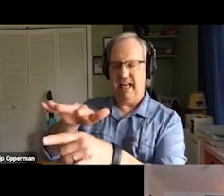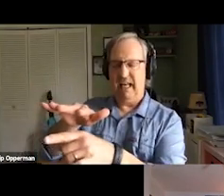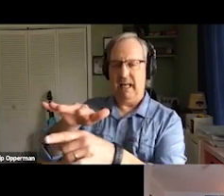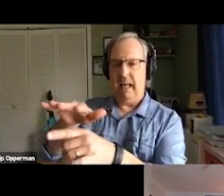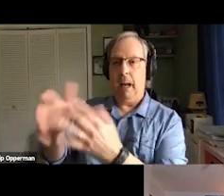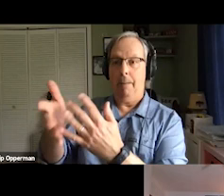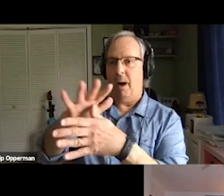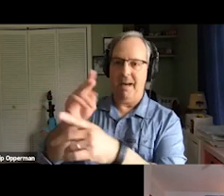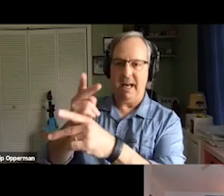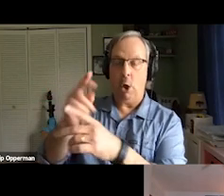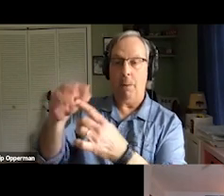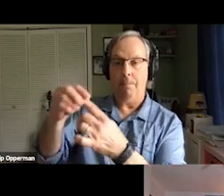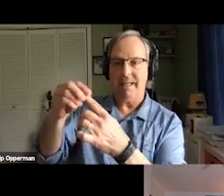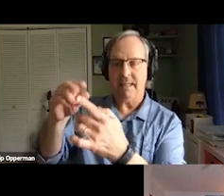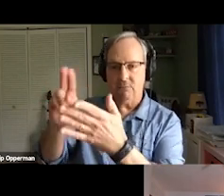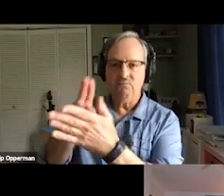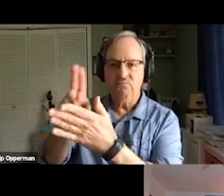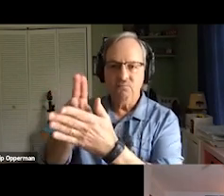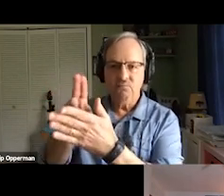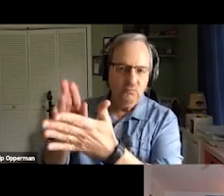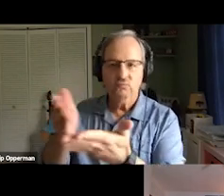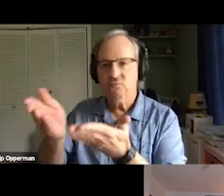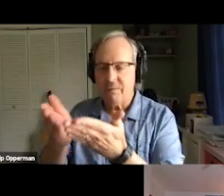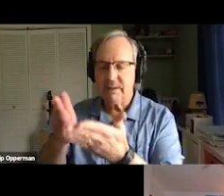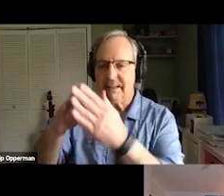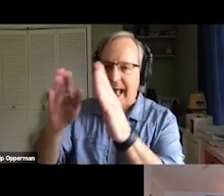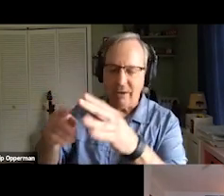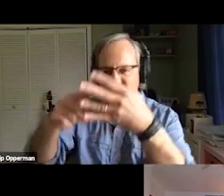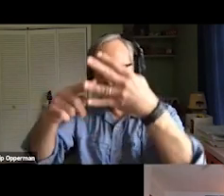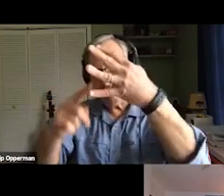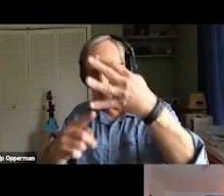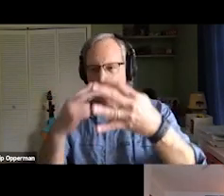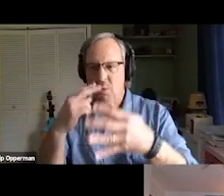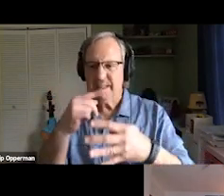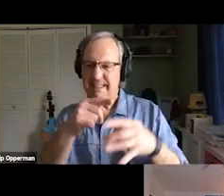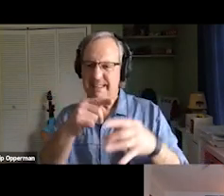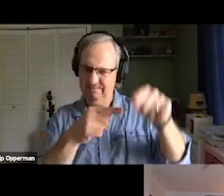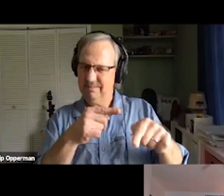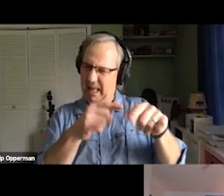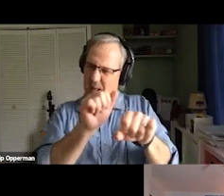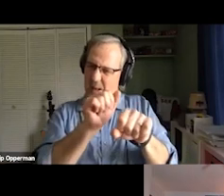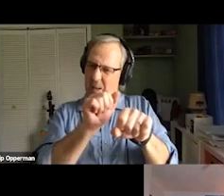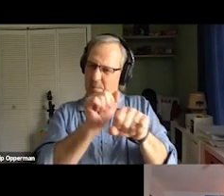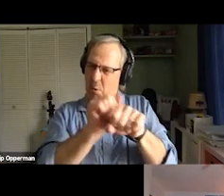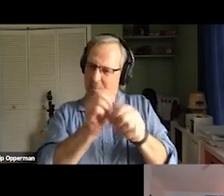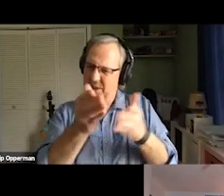servicios especializados por abuso de sustancias, vivienda, cuidados de relevo y servicios de empleo. Y estuve involucrada en el diseño,